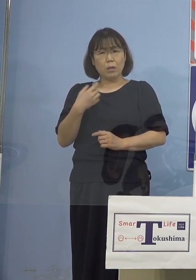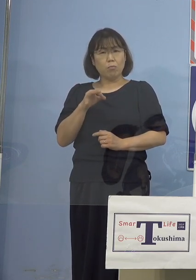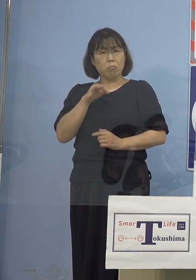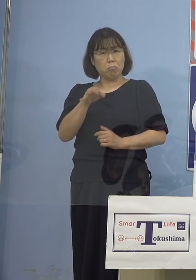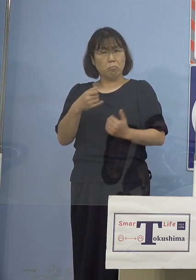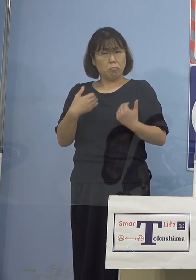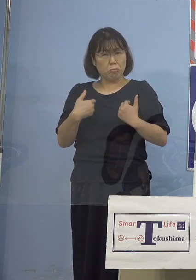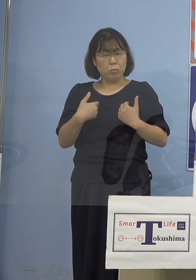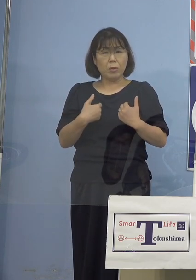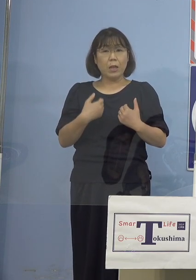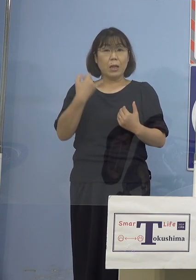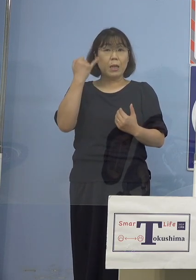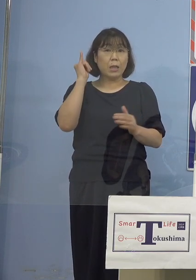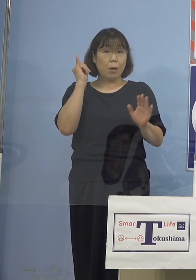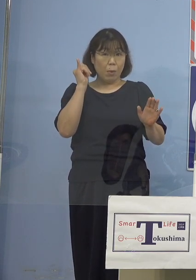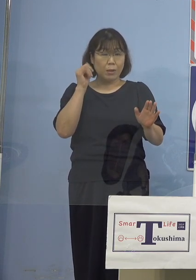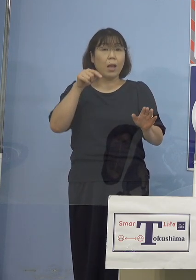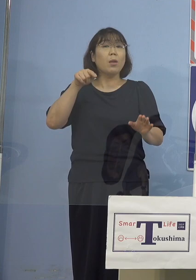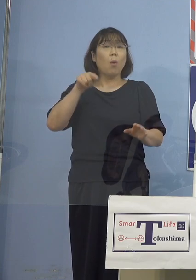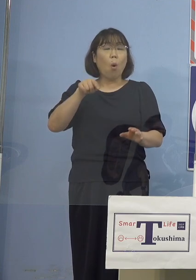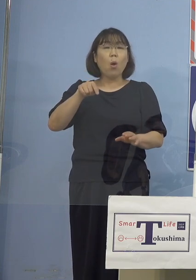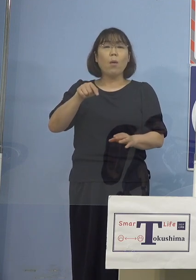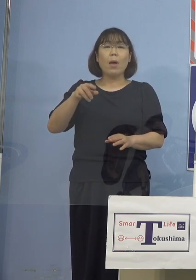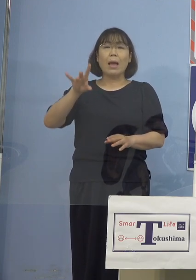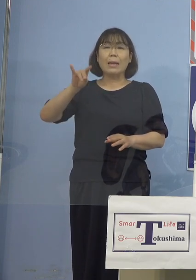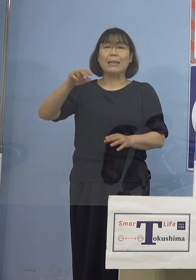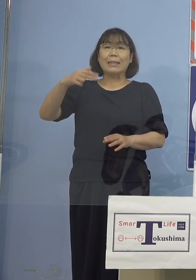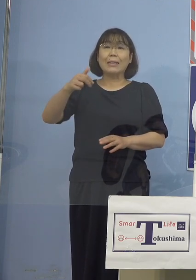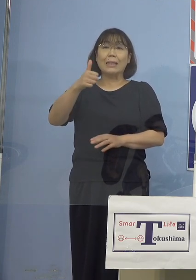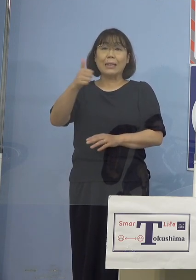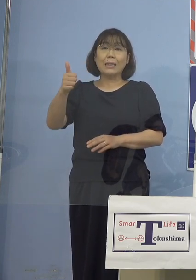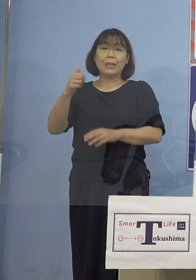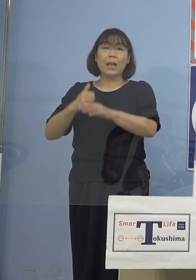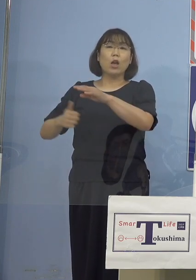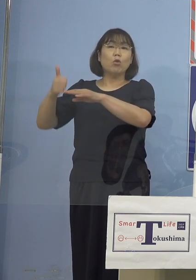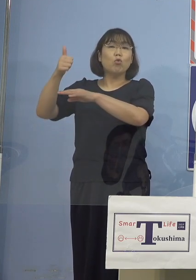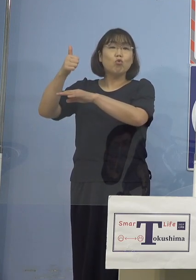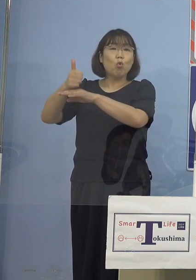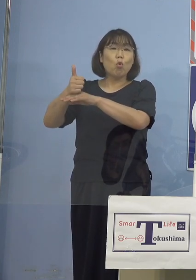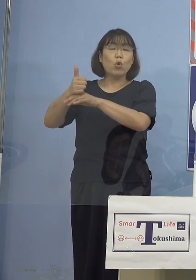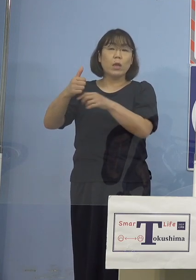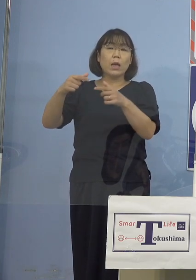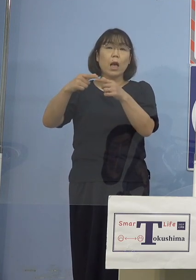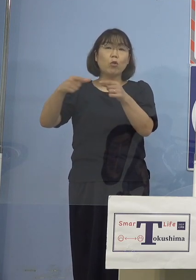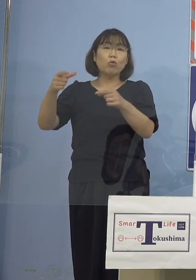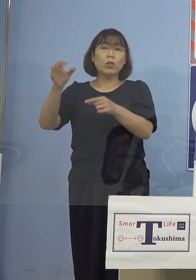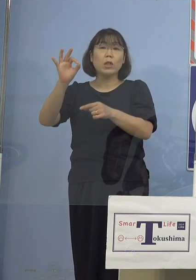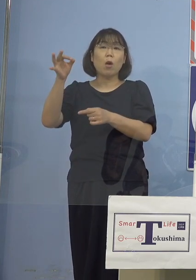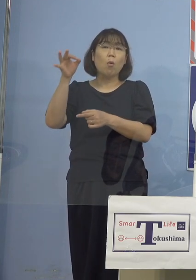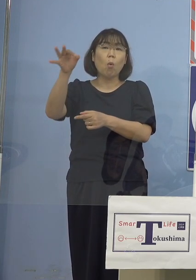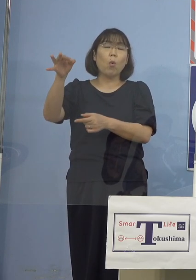ここは岸田総理が国費でやるという 大きな方針は、お示しをいただいているんですが